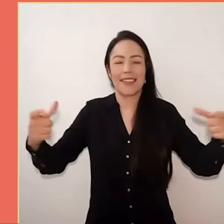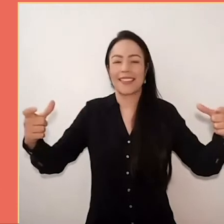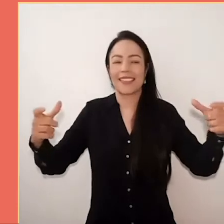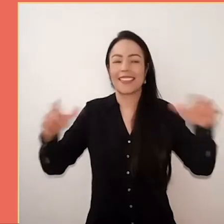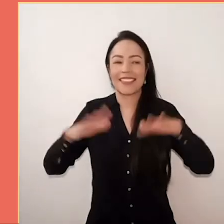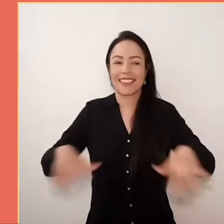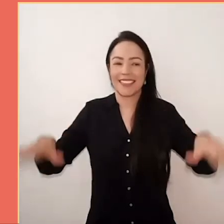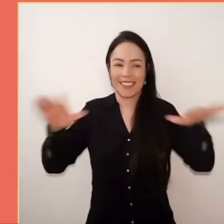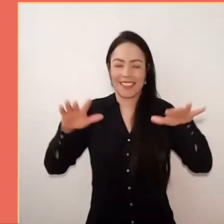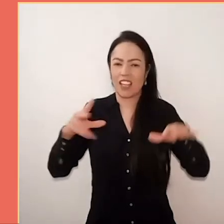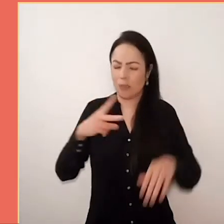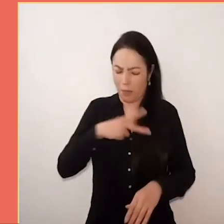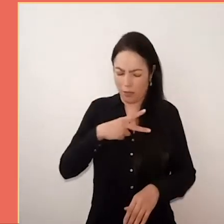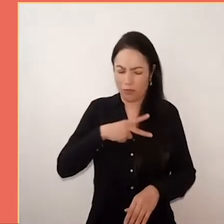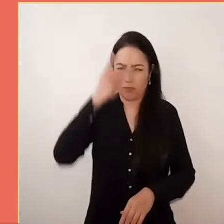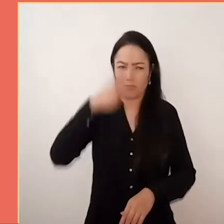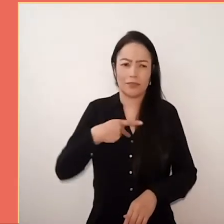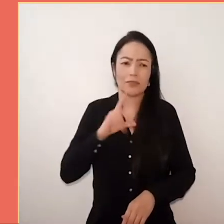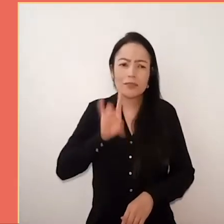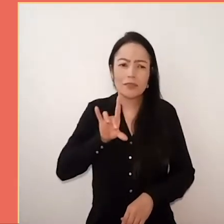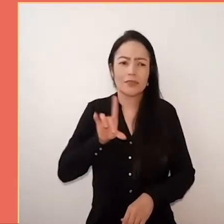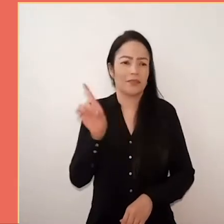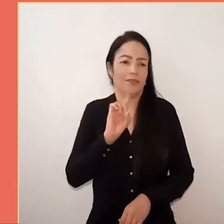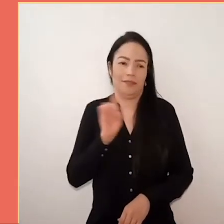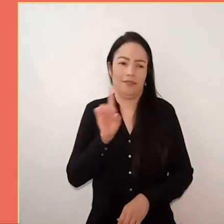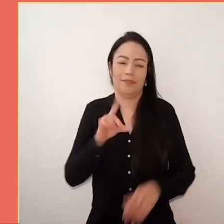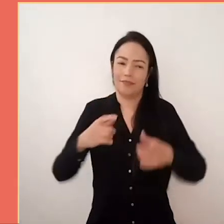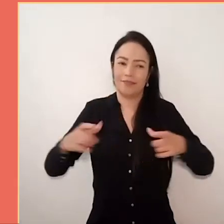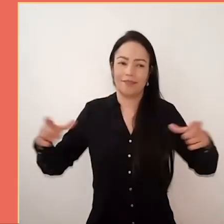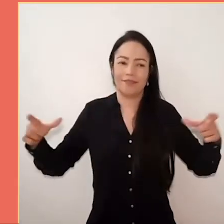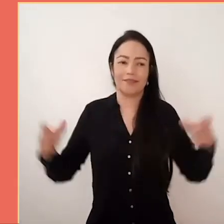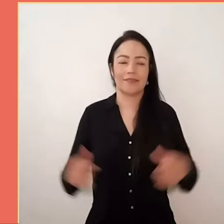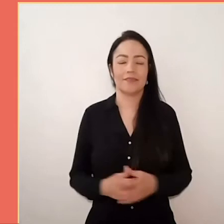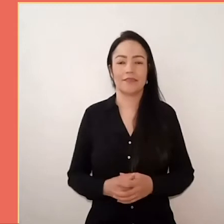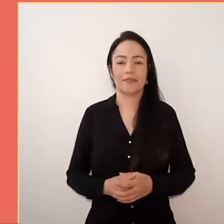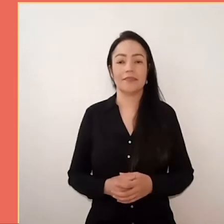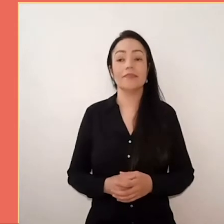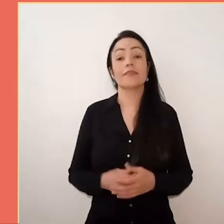do particular, do privado? Eu acho que só assim a gente também vai caminhar